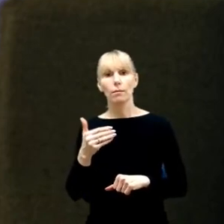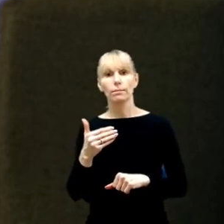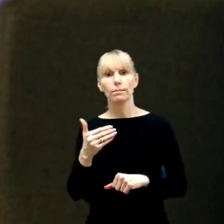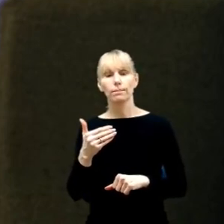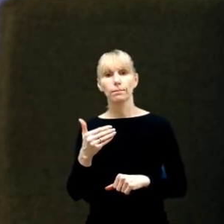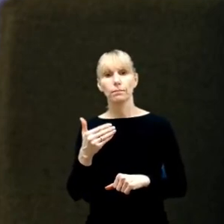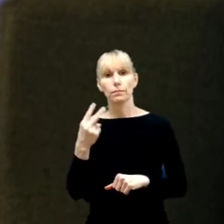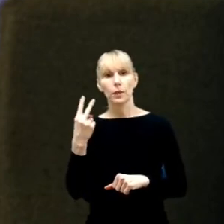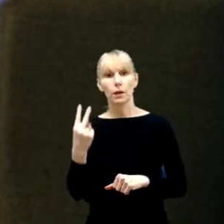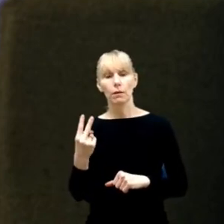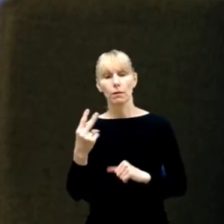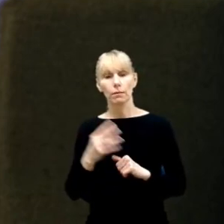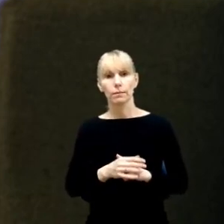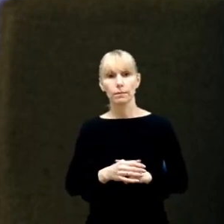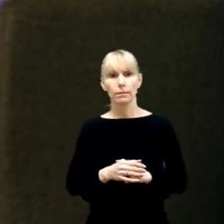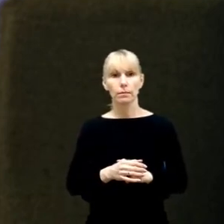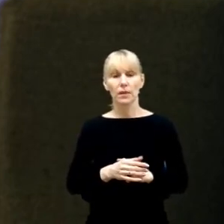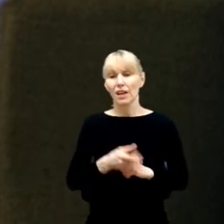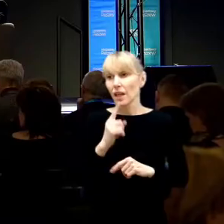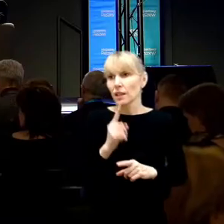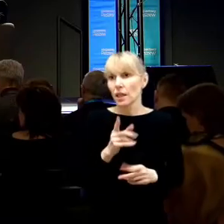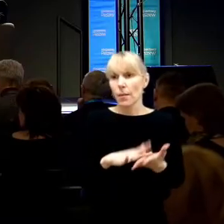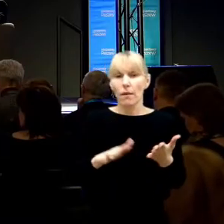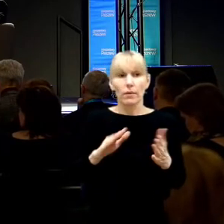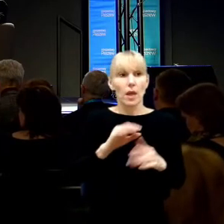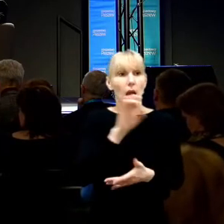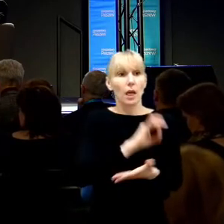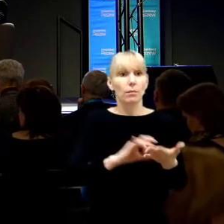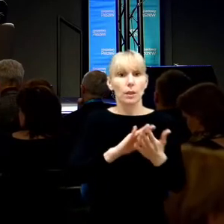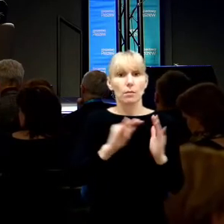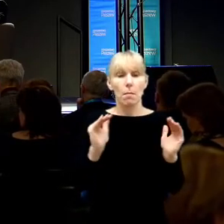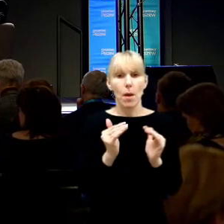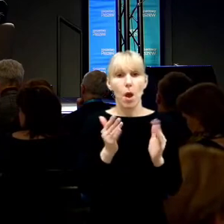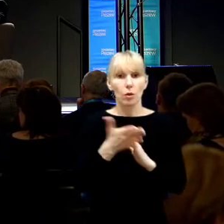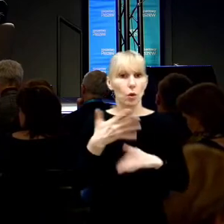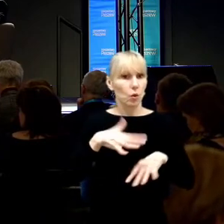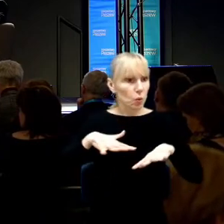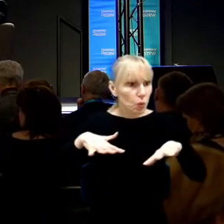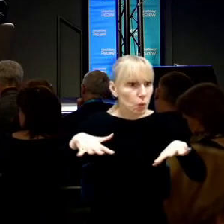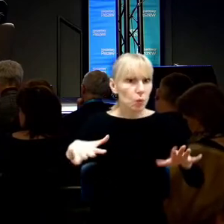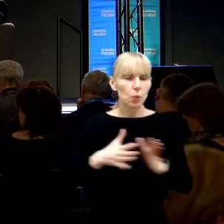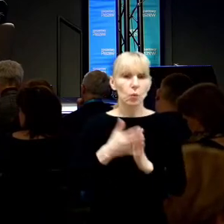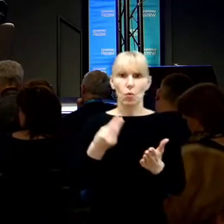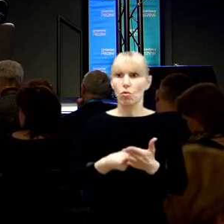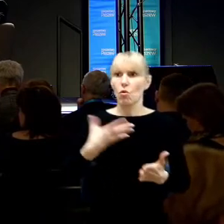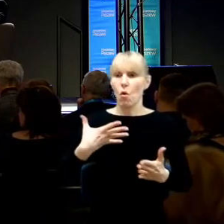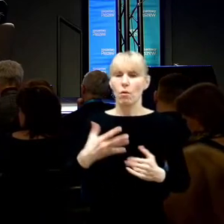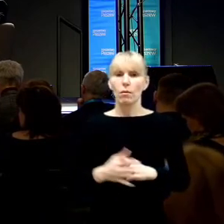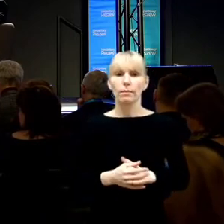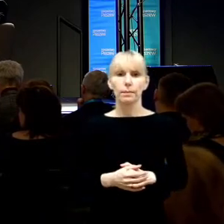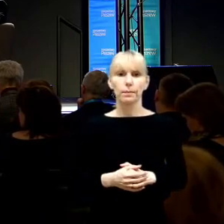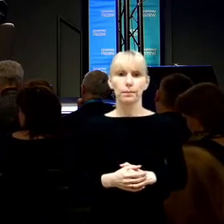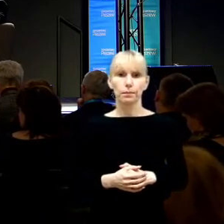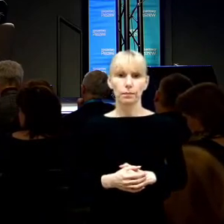wielu małych gmin po prostu bardzo dużo i bardzo drogo. I tutaj jeżeli Państwo powiedzieli, tutaj Pani profesor powiedziała